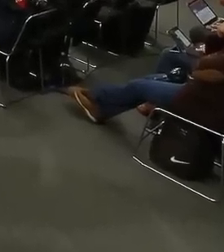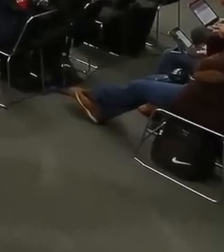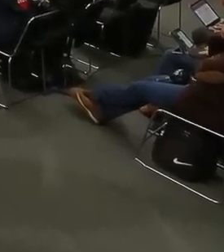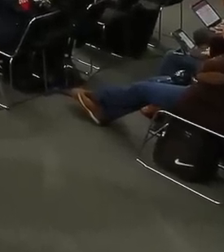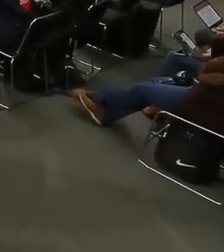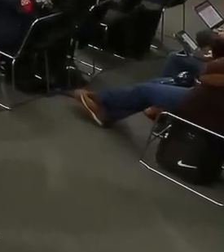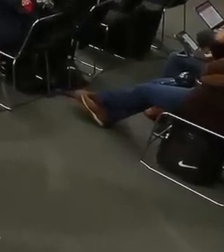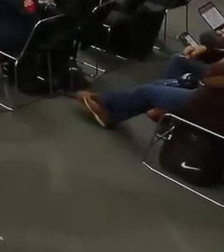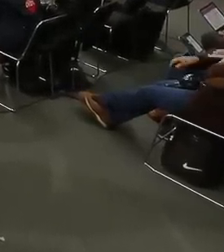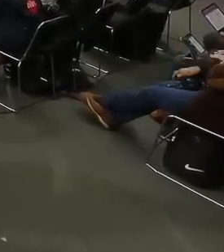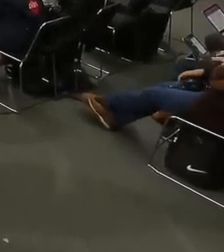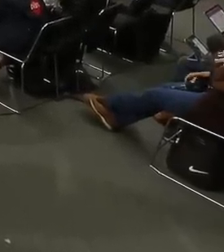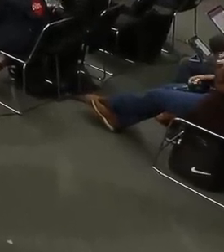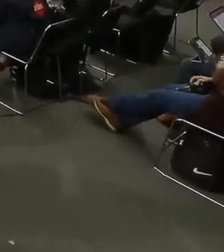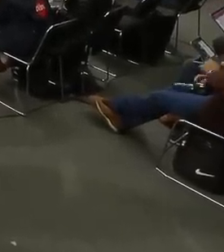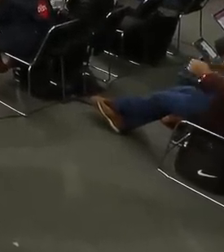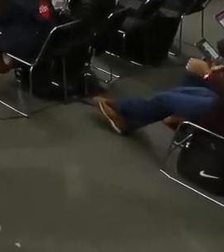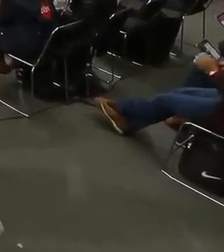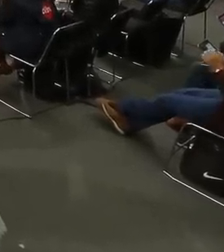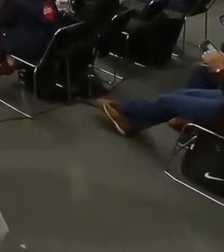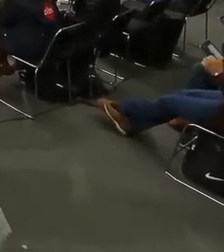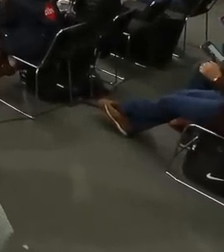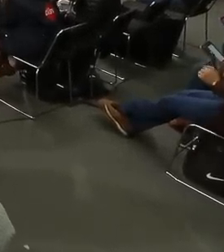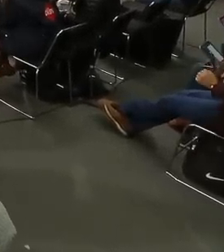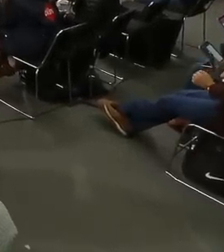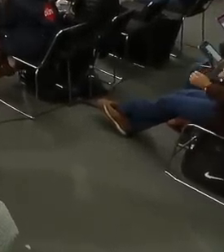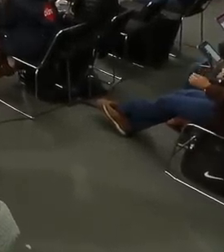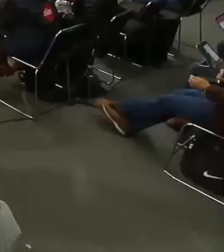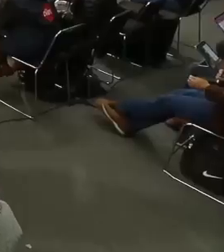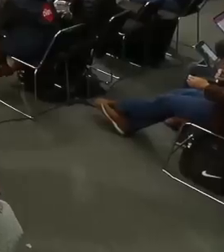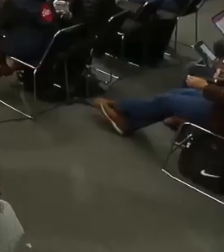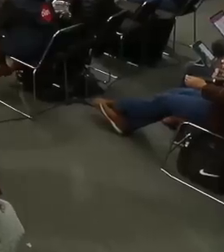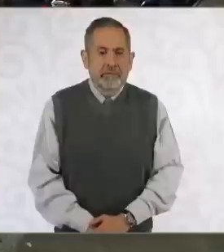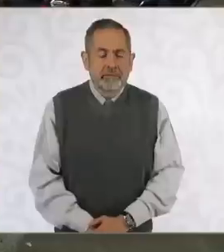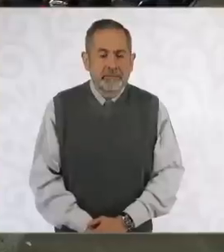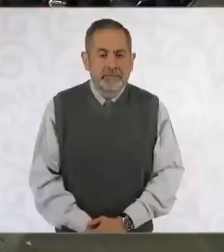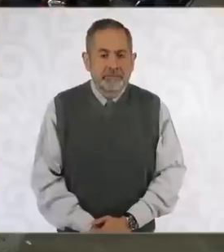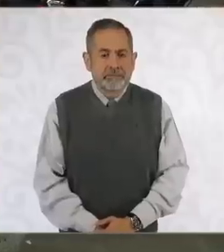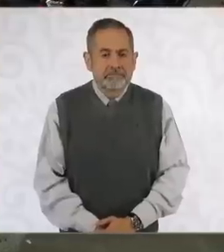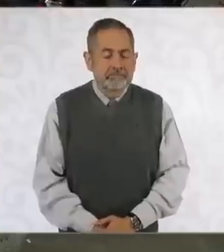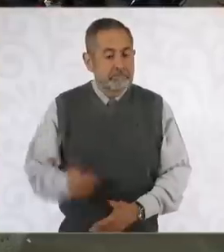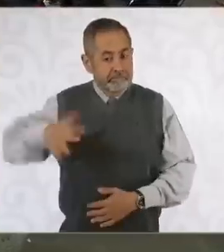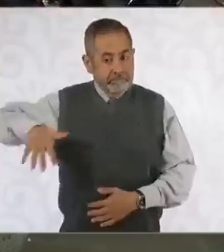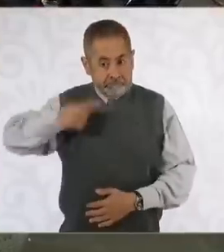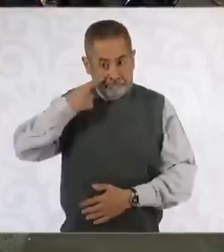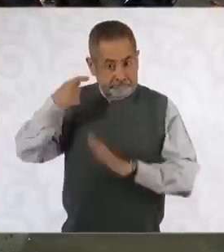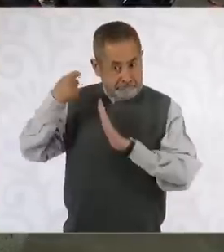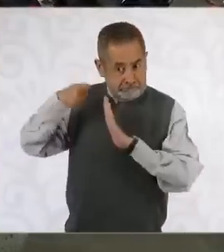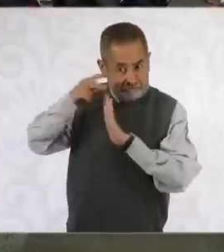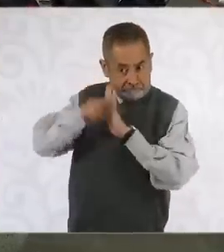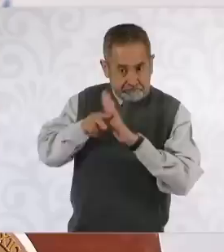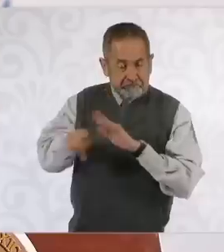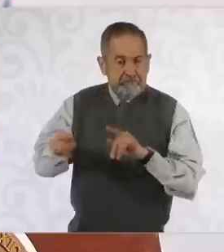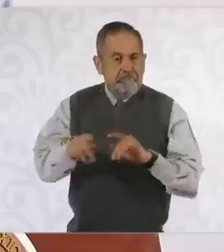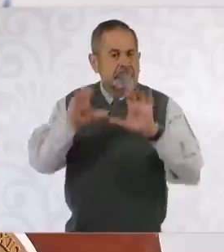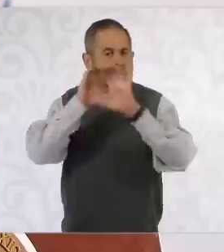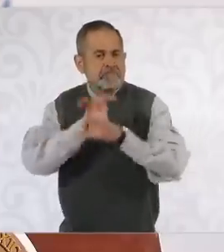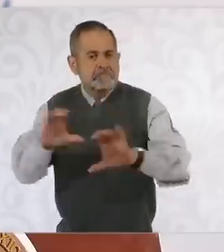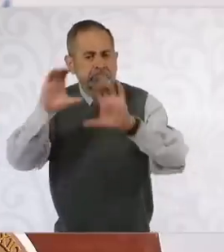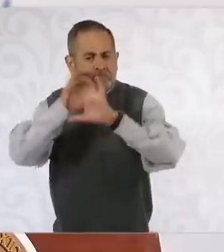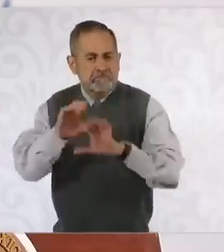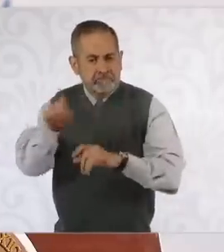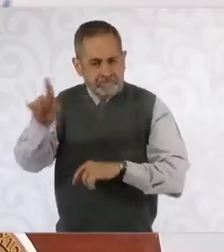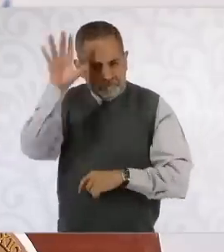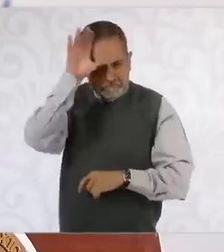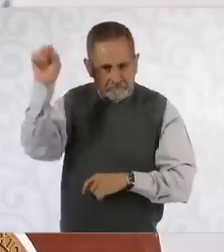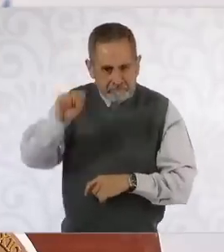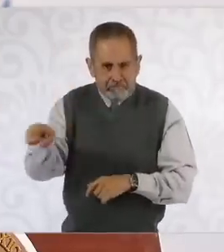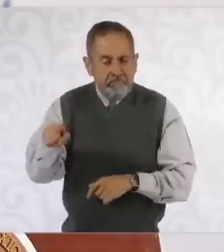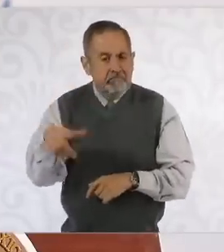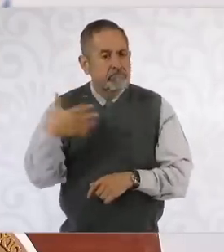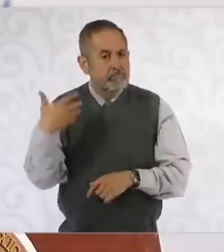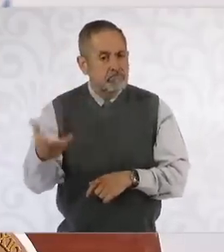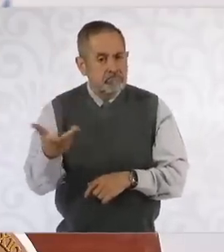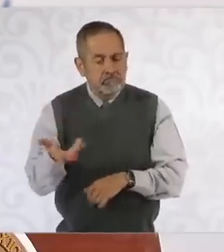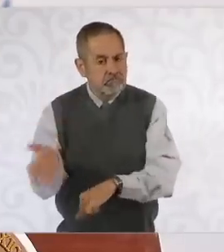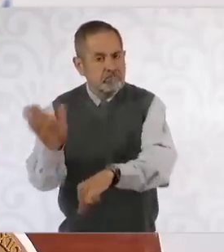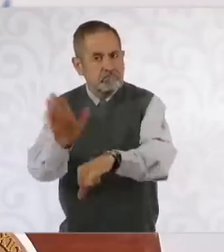Cuautla como vimos en el video los corridos surianos de Morelos son un llamado para que las